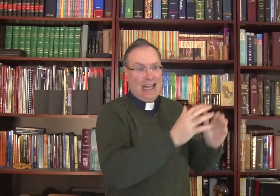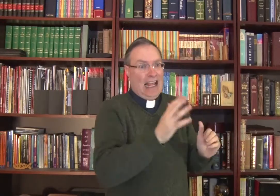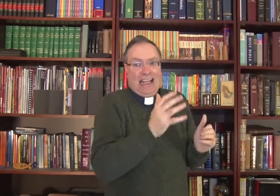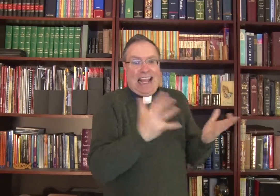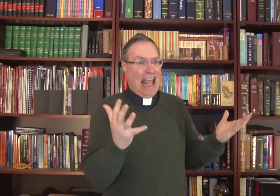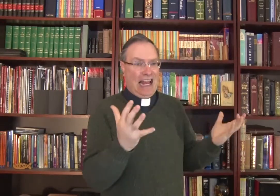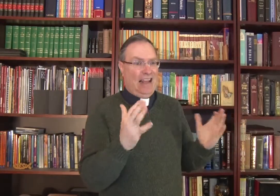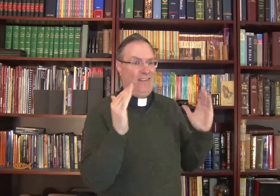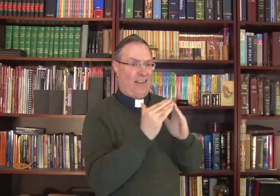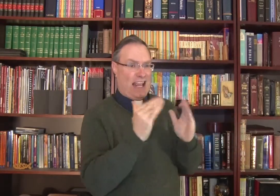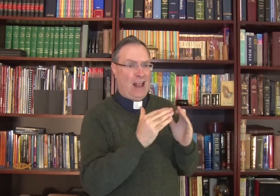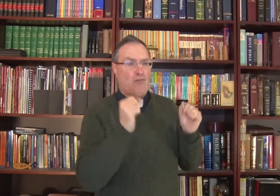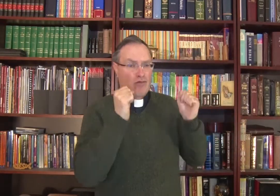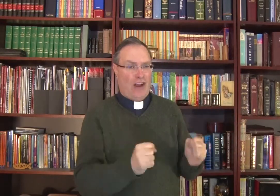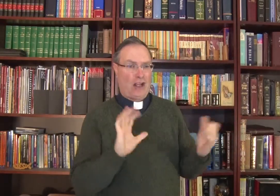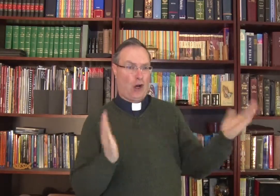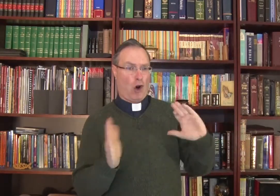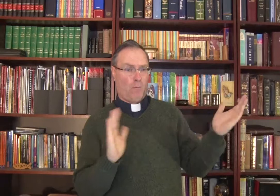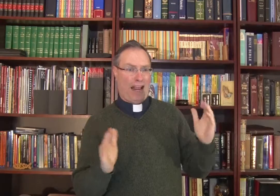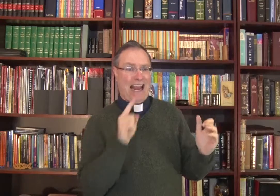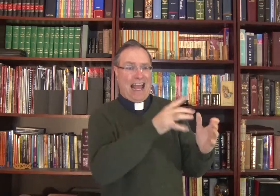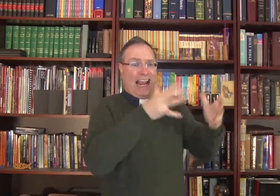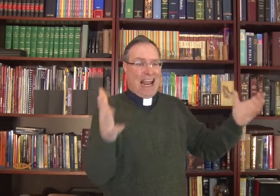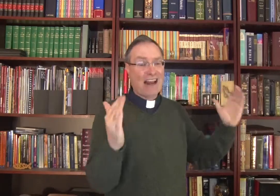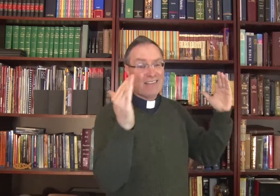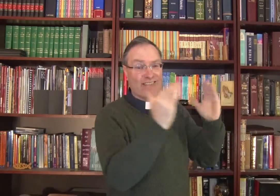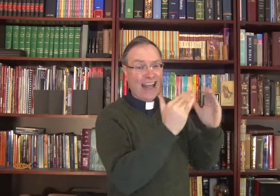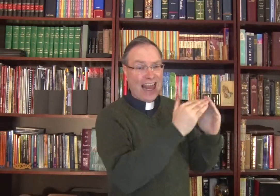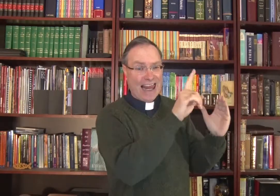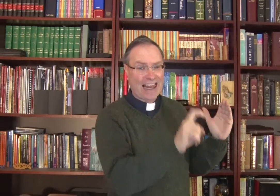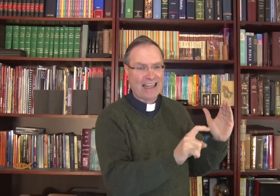«Quelle ville pouvait se comparer à la grande ville?»